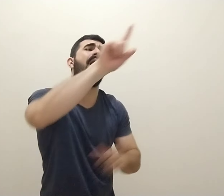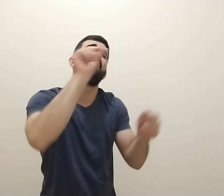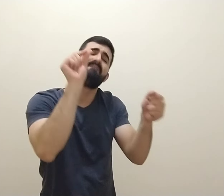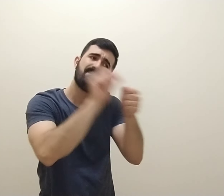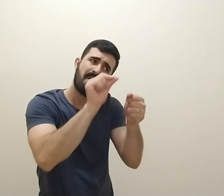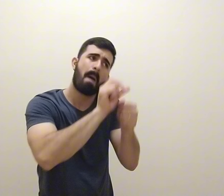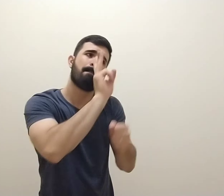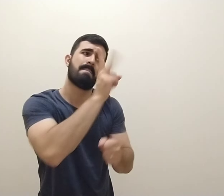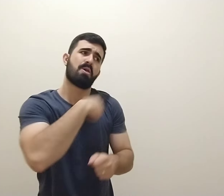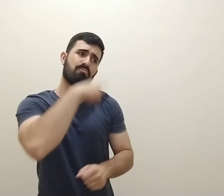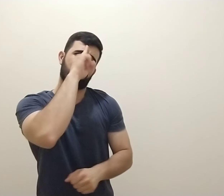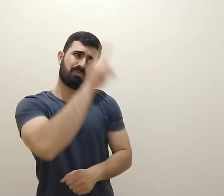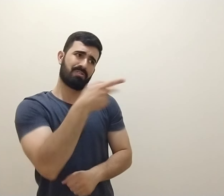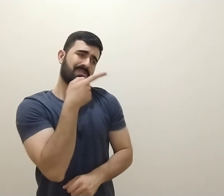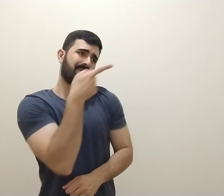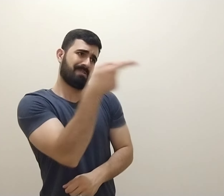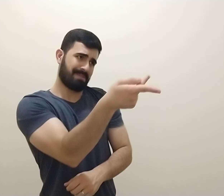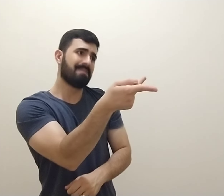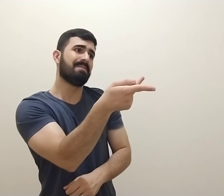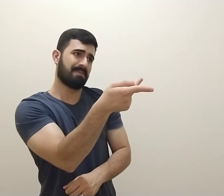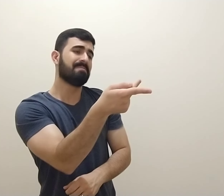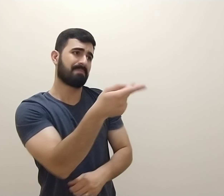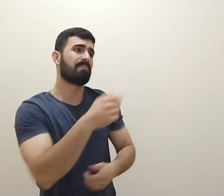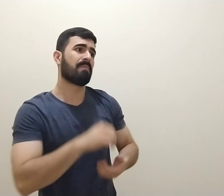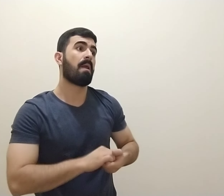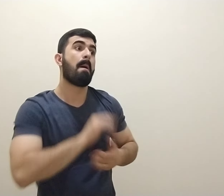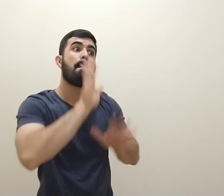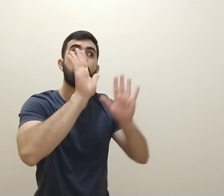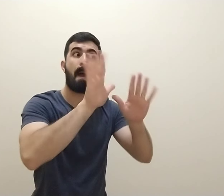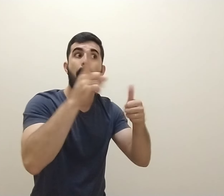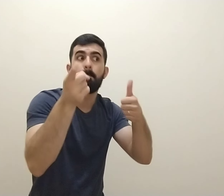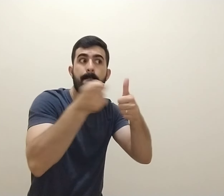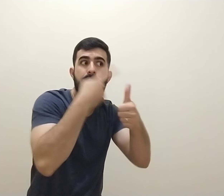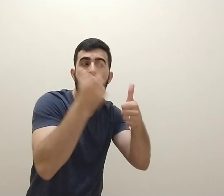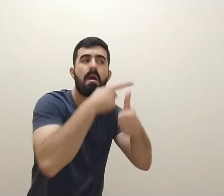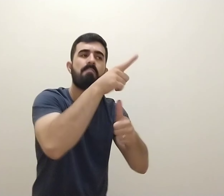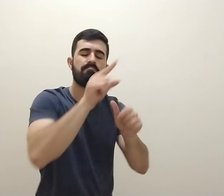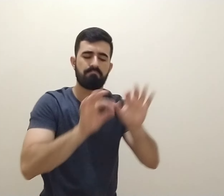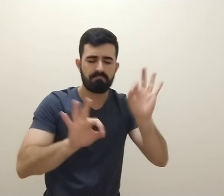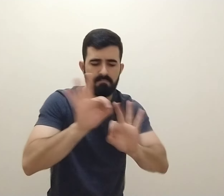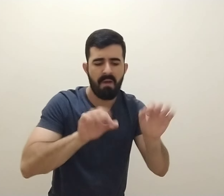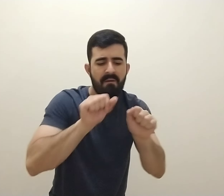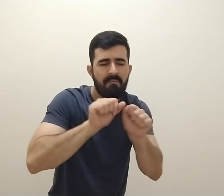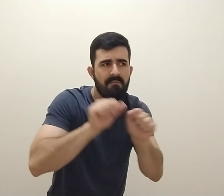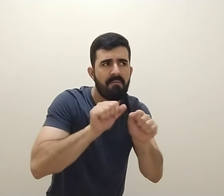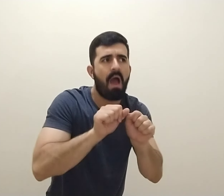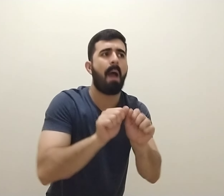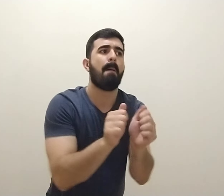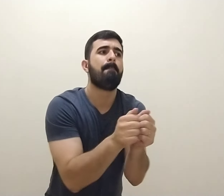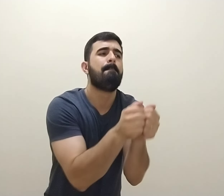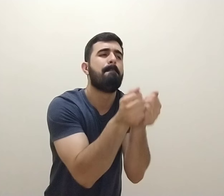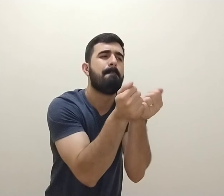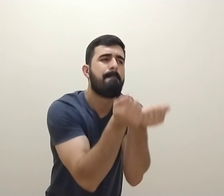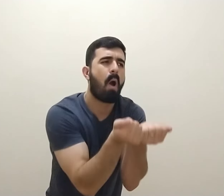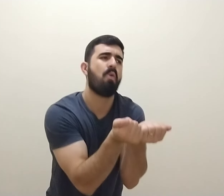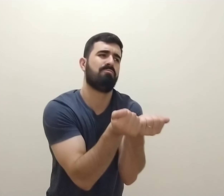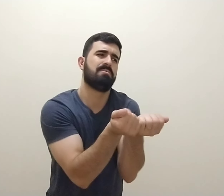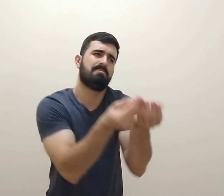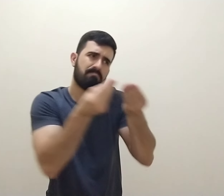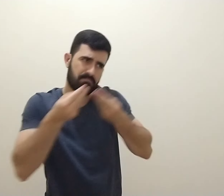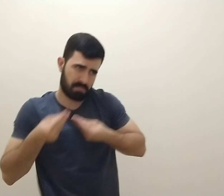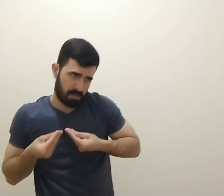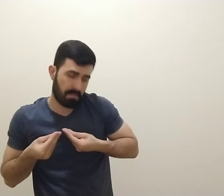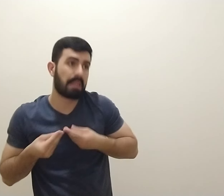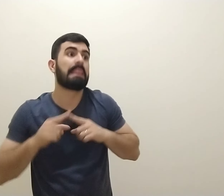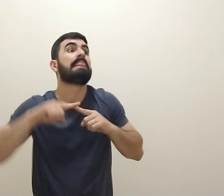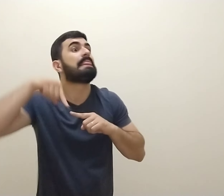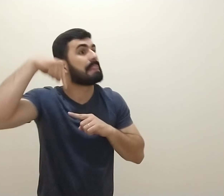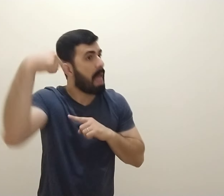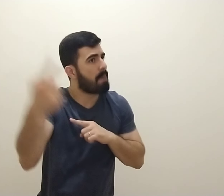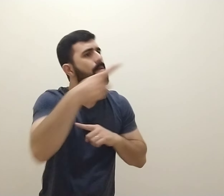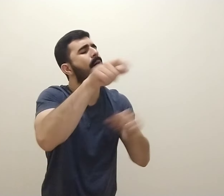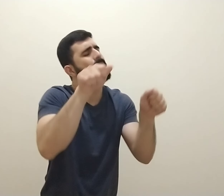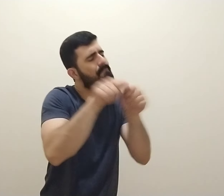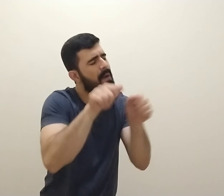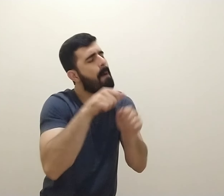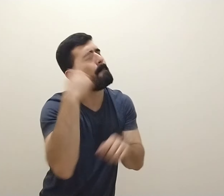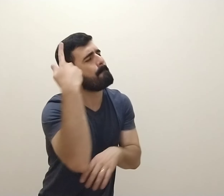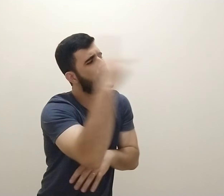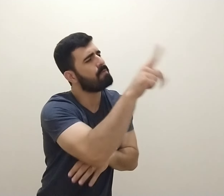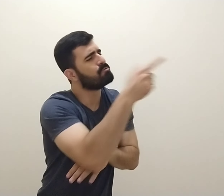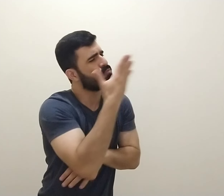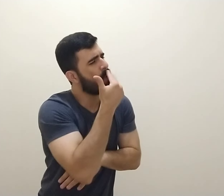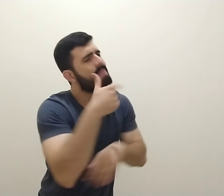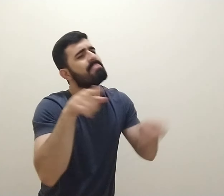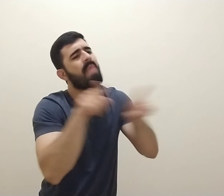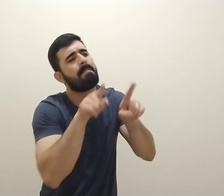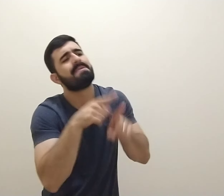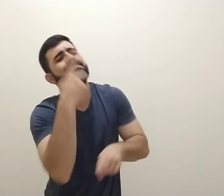Vai e faze como disseste. Mas, primeiro, prepara-me com isso um pãozinho, e traze-o.